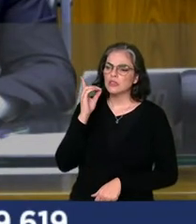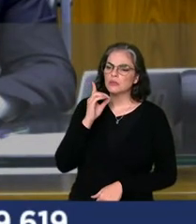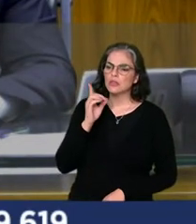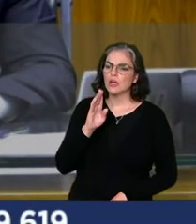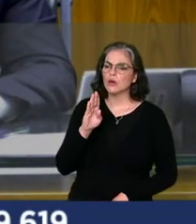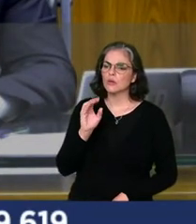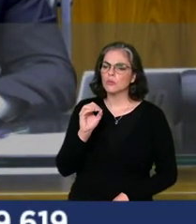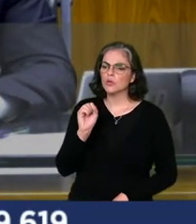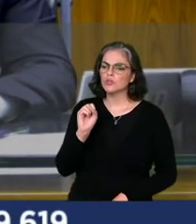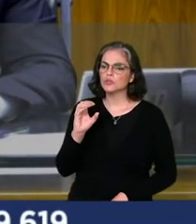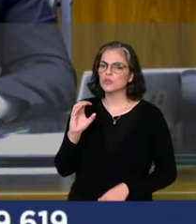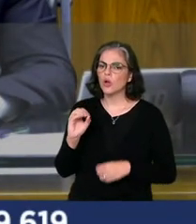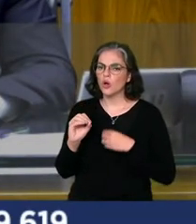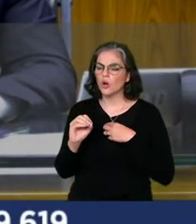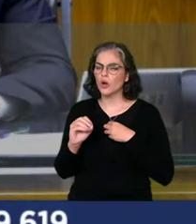POUQUINHO. DEPUTADO BOSCO,